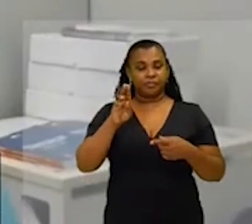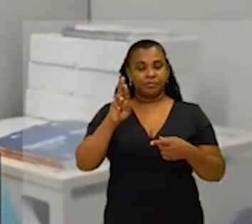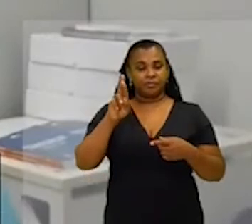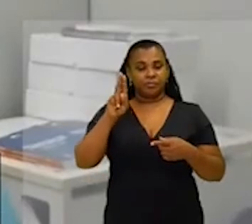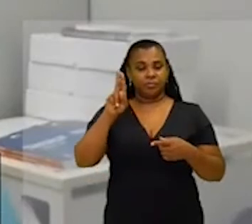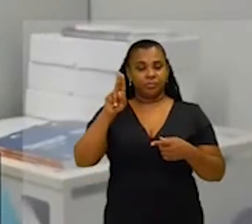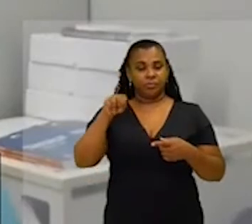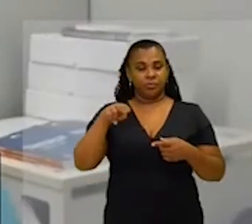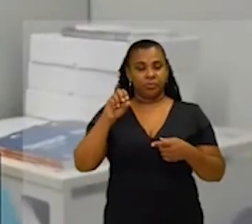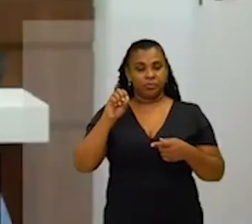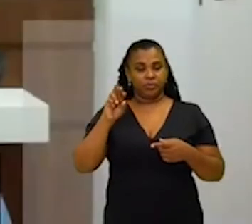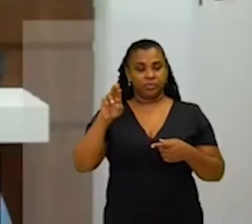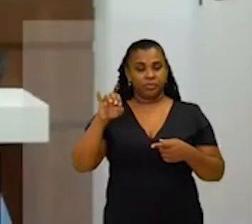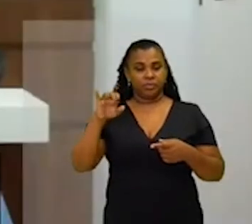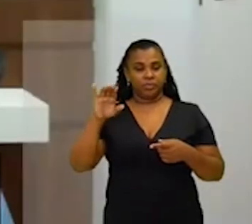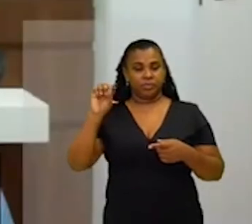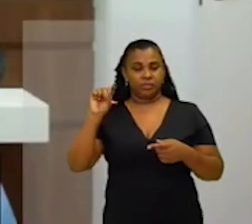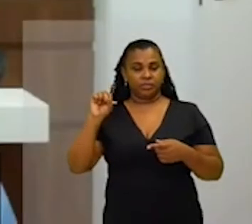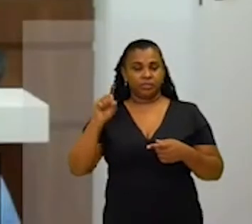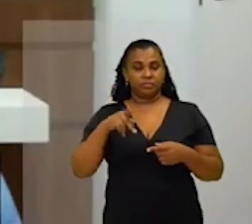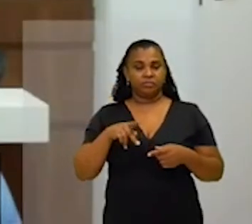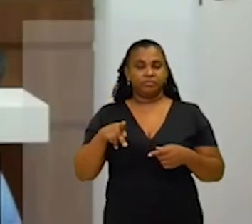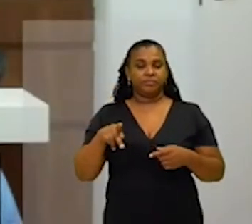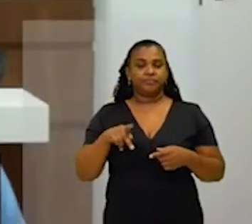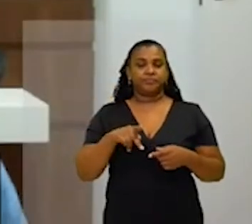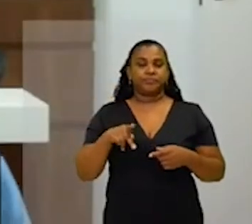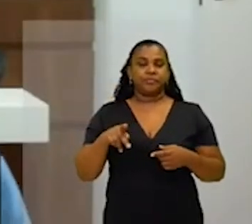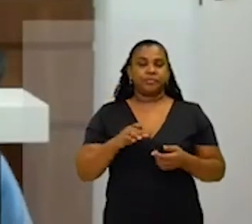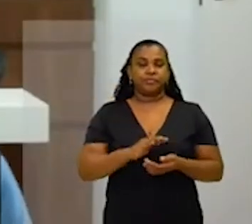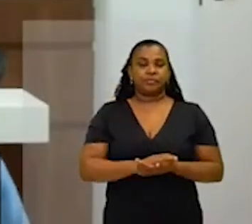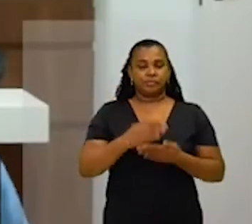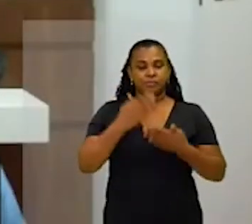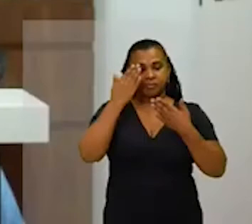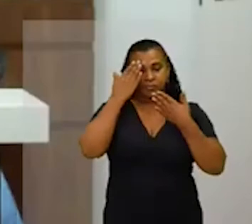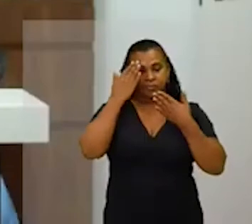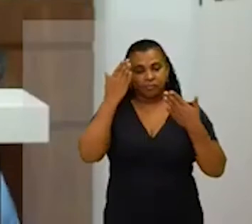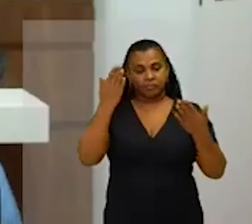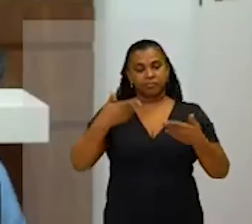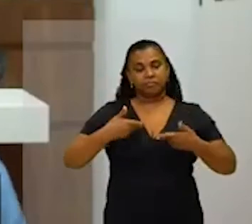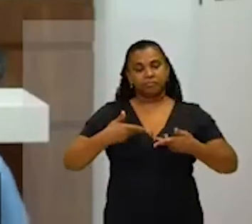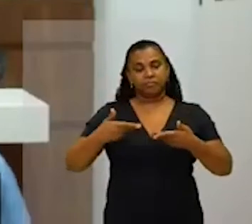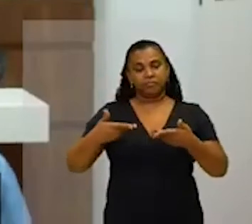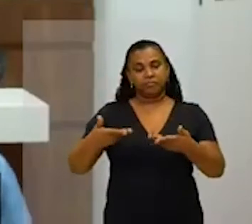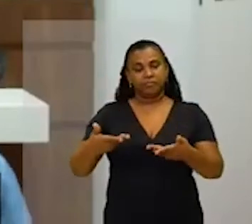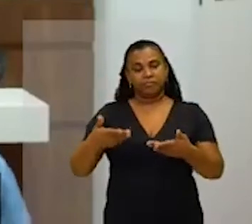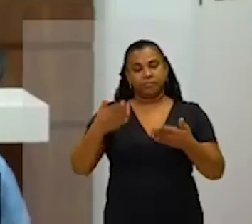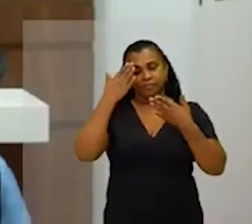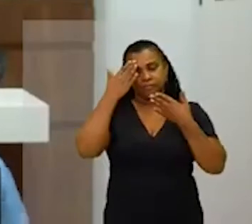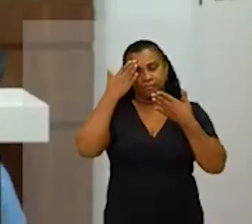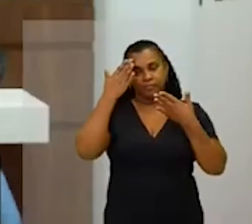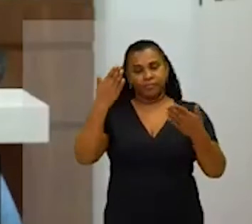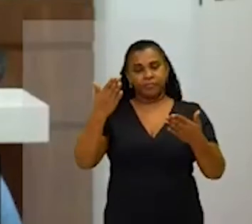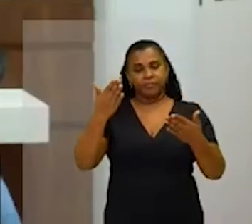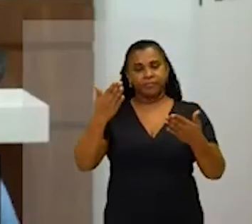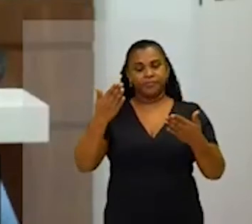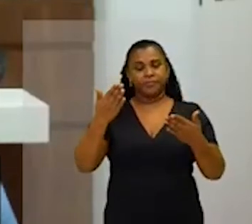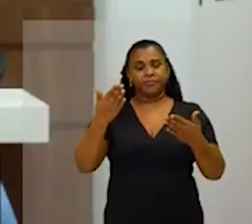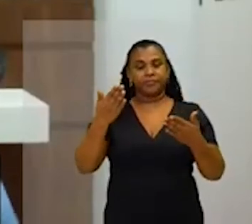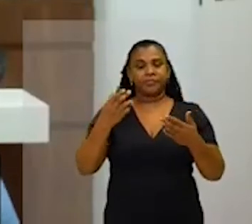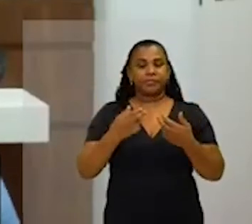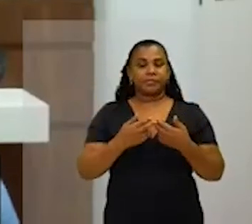é muito obrigada Polyana Obrigado pelo convite obrigado pela travesti afirma tava parecendo